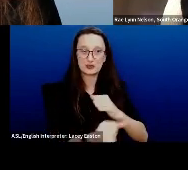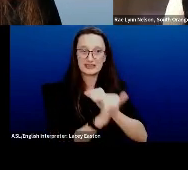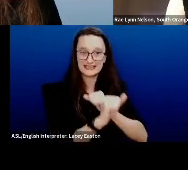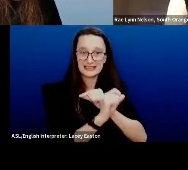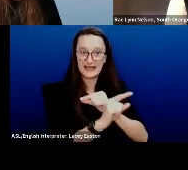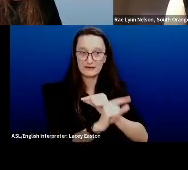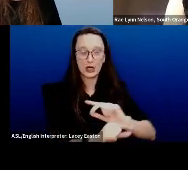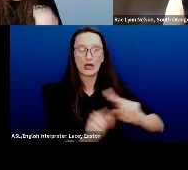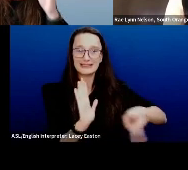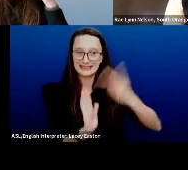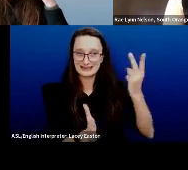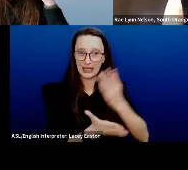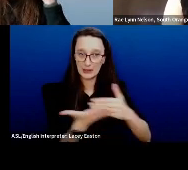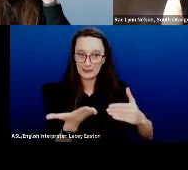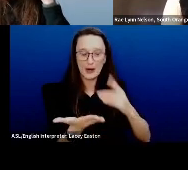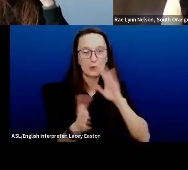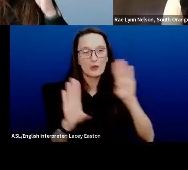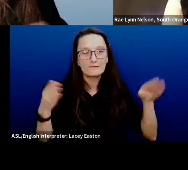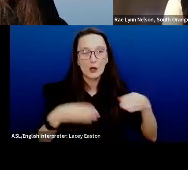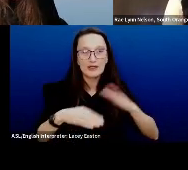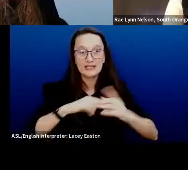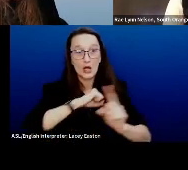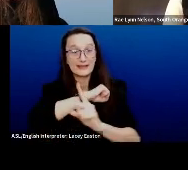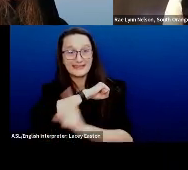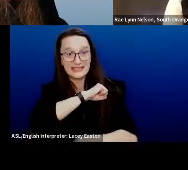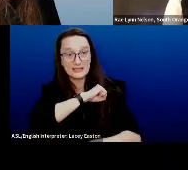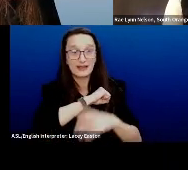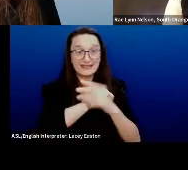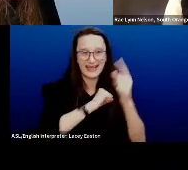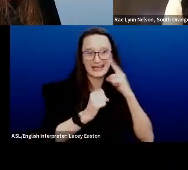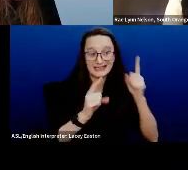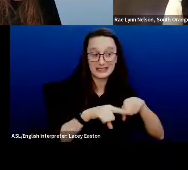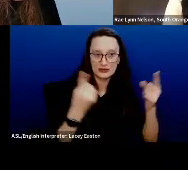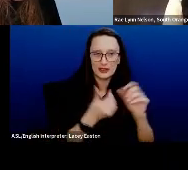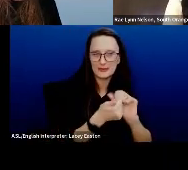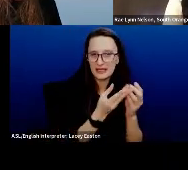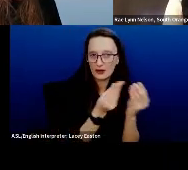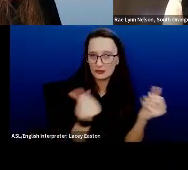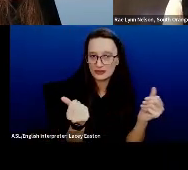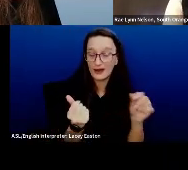y Para resolver desacuerdos, si aún no se ha registrado, puede encontrar todos